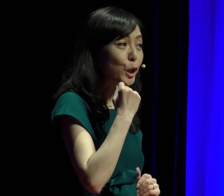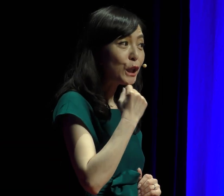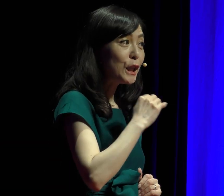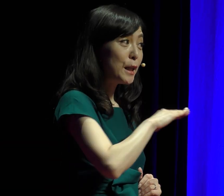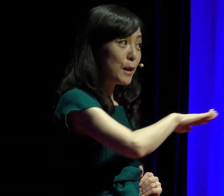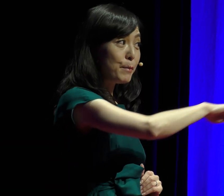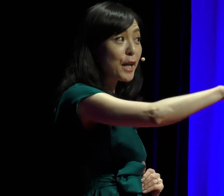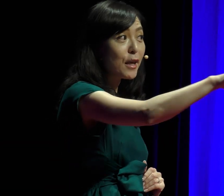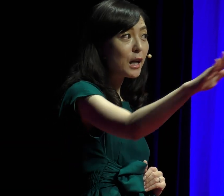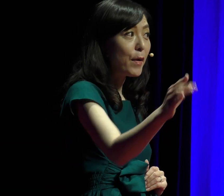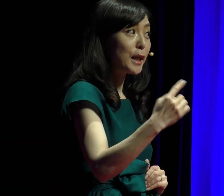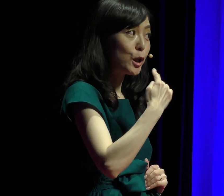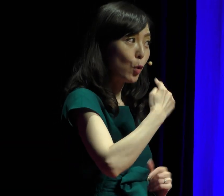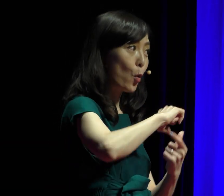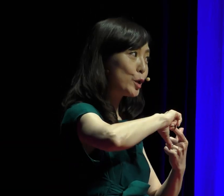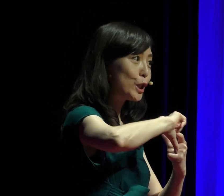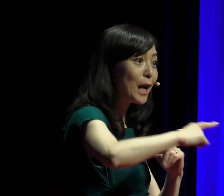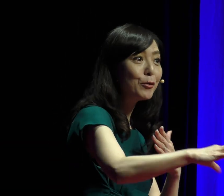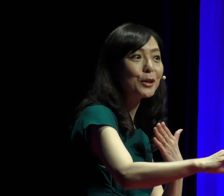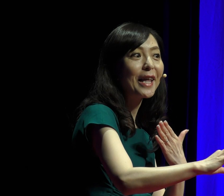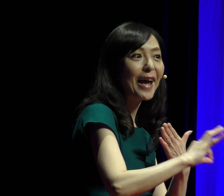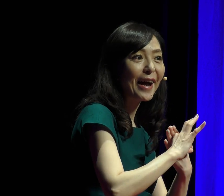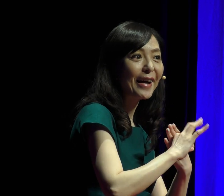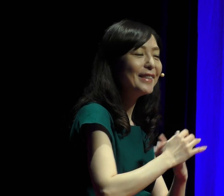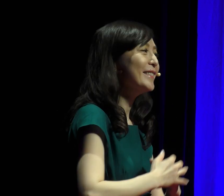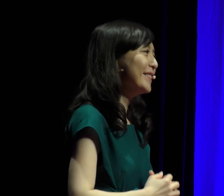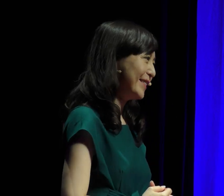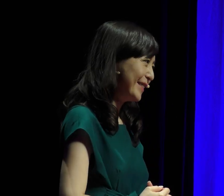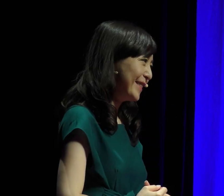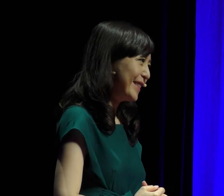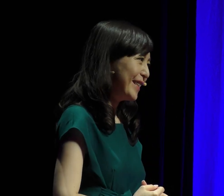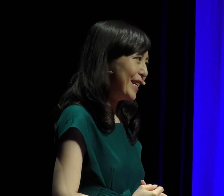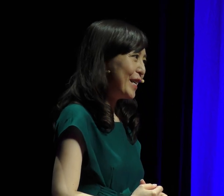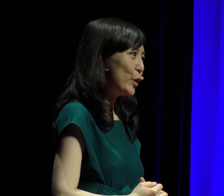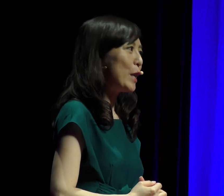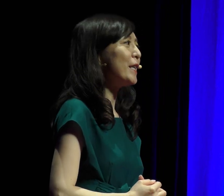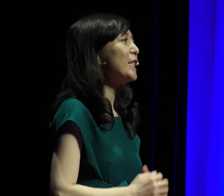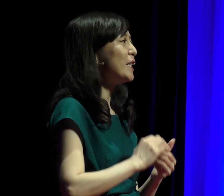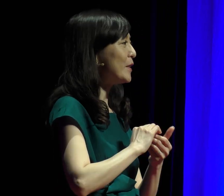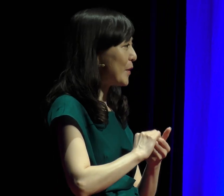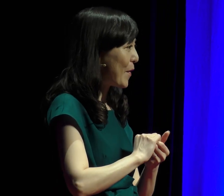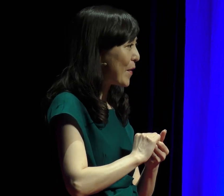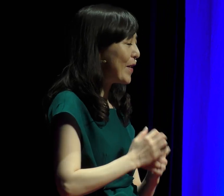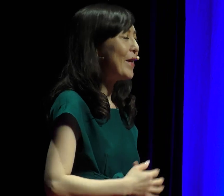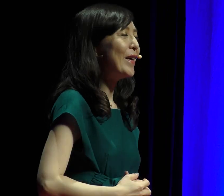Si Uds. no disfrutan como yo eso es probablemente